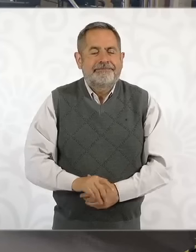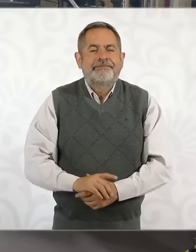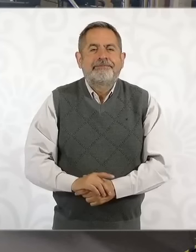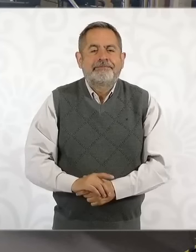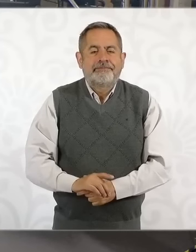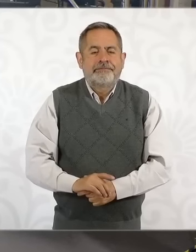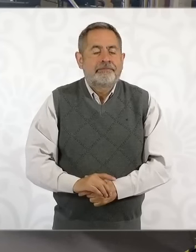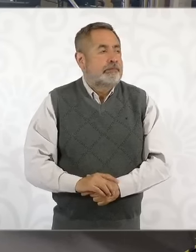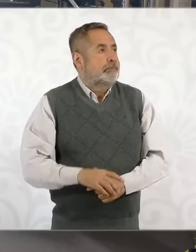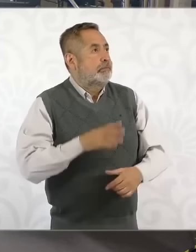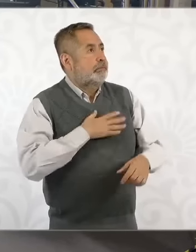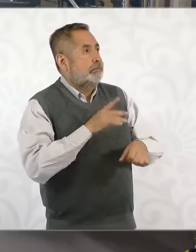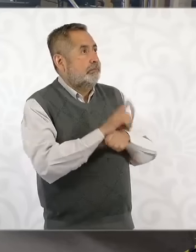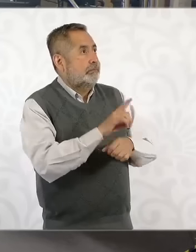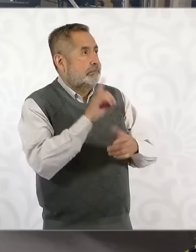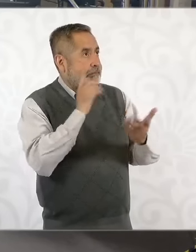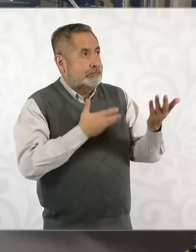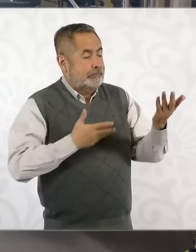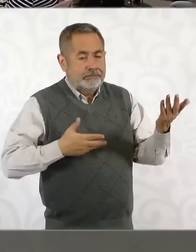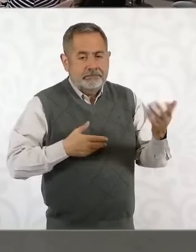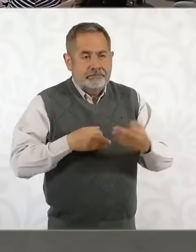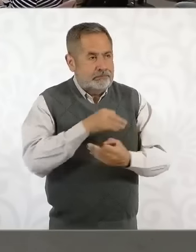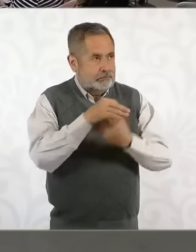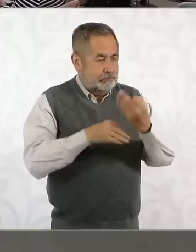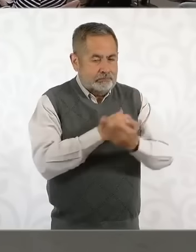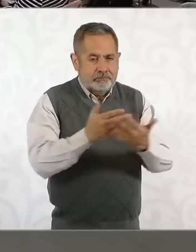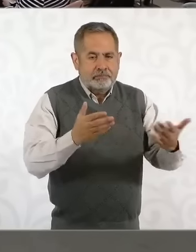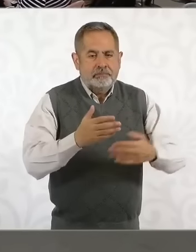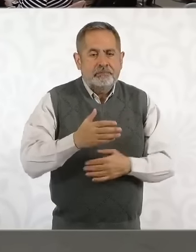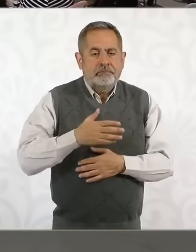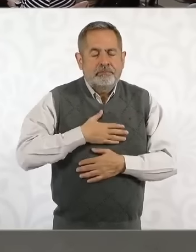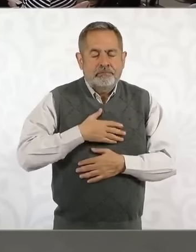Muy buenos días, presidenta, todas, todos, todes y en desarrollo de ACI de Hidalgo, Ace México y